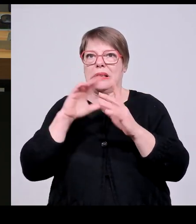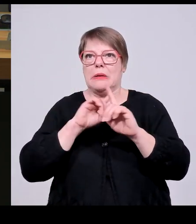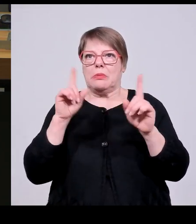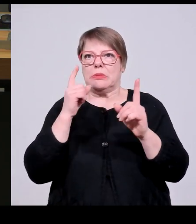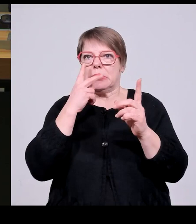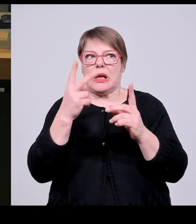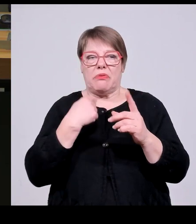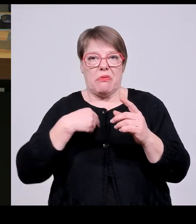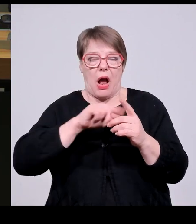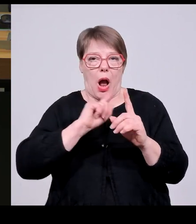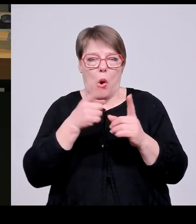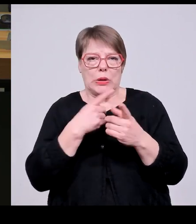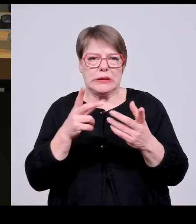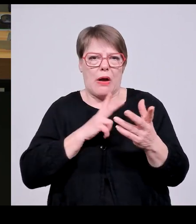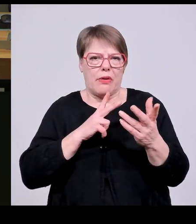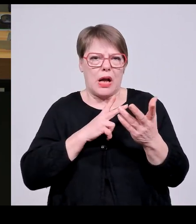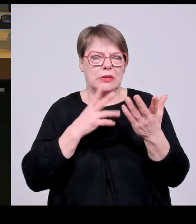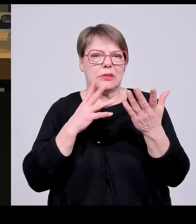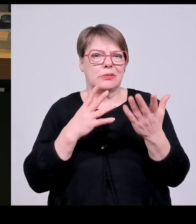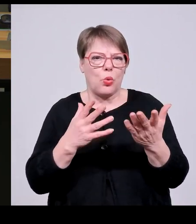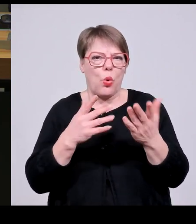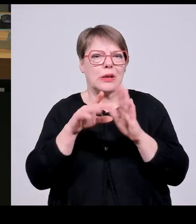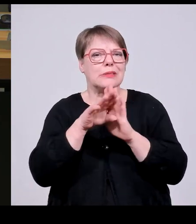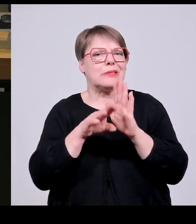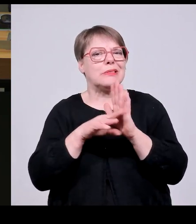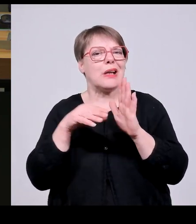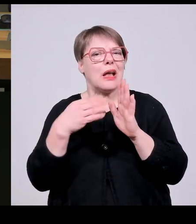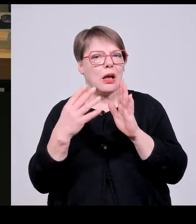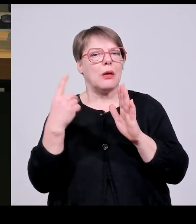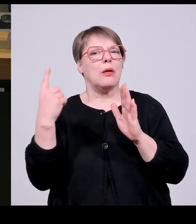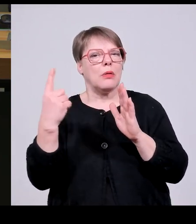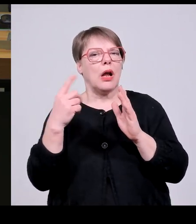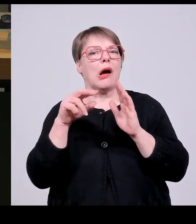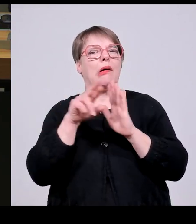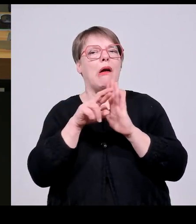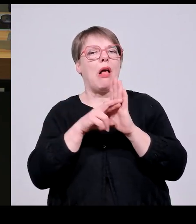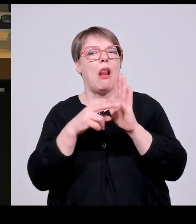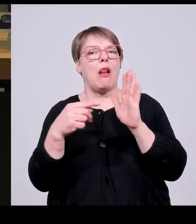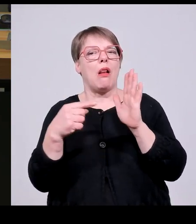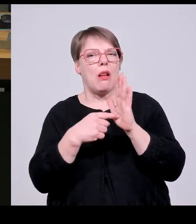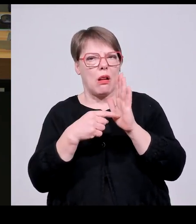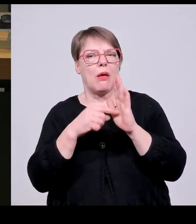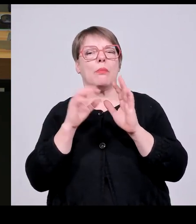Zeitraum von 55 Monaten erhalten haben. Also eine sehr vergleichbare Situationen, in dr